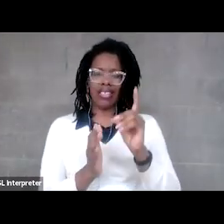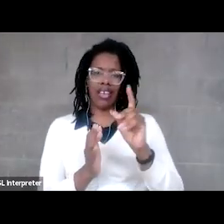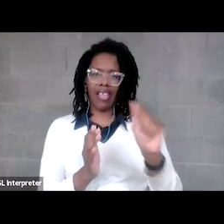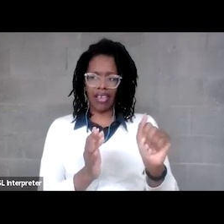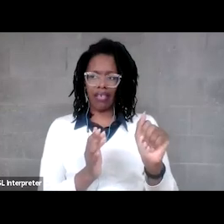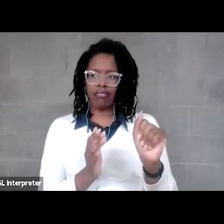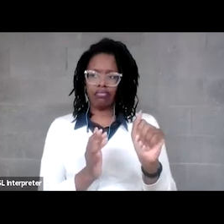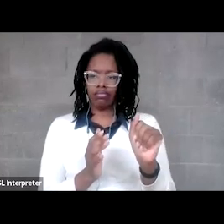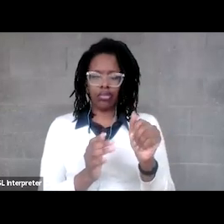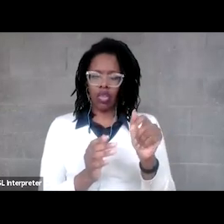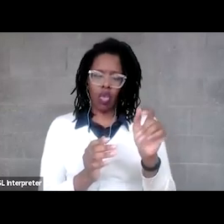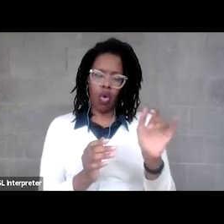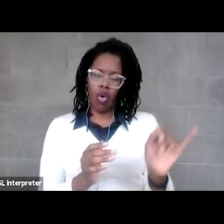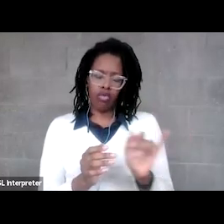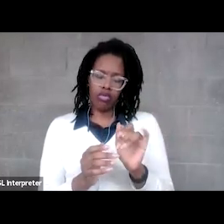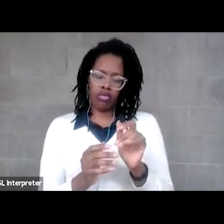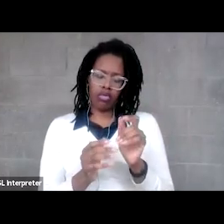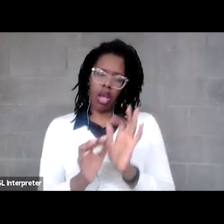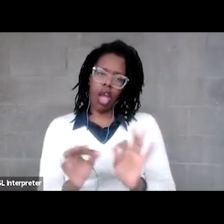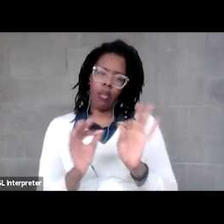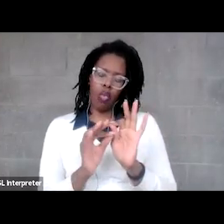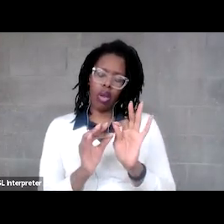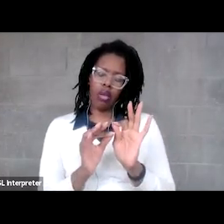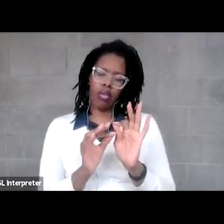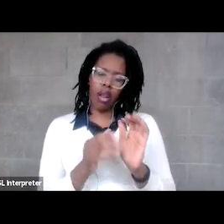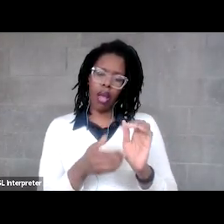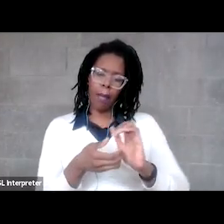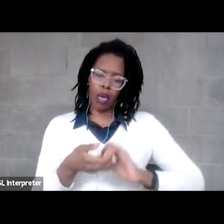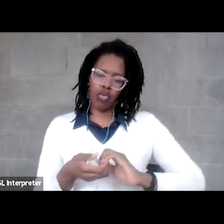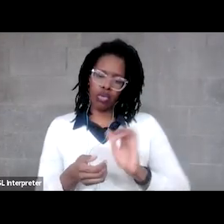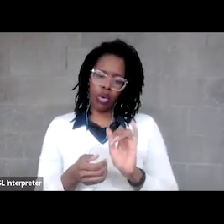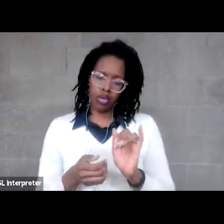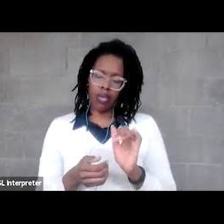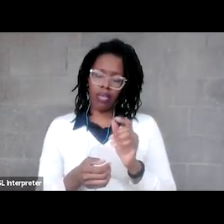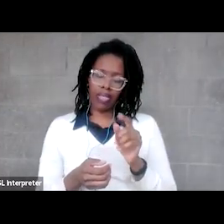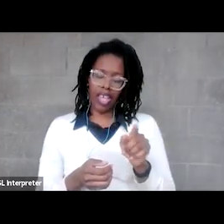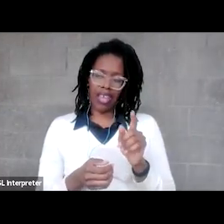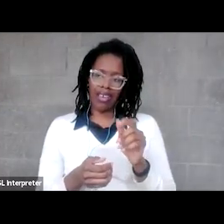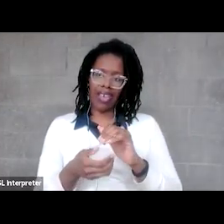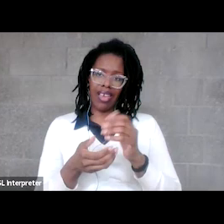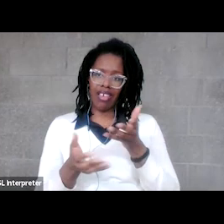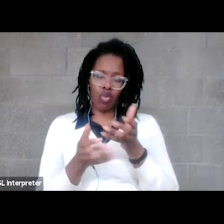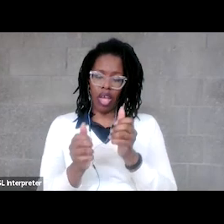son socios clave en esto también. Interactúan con todos los homólogos de la SSA